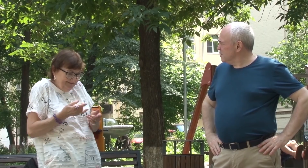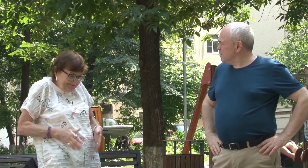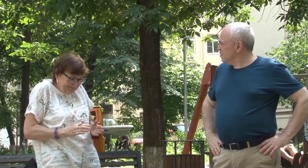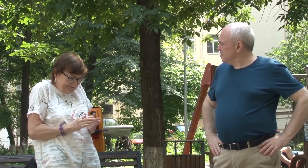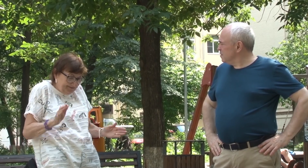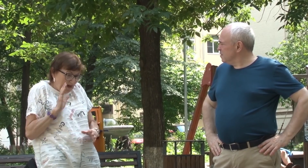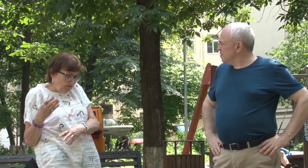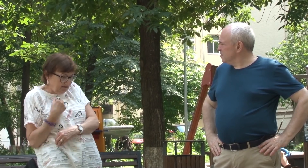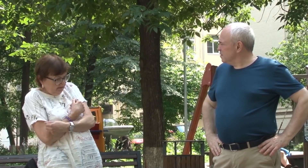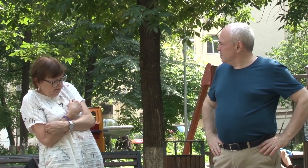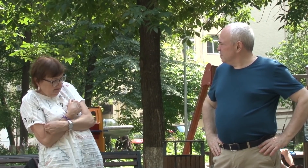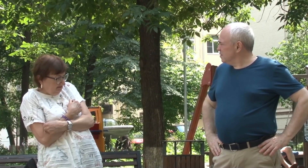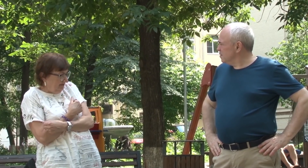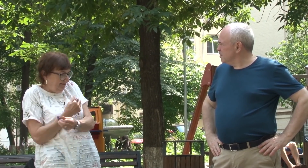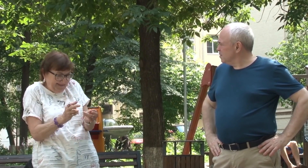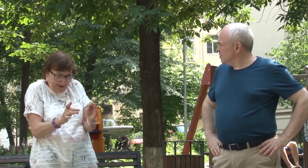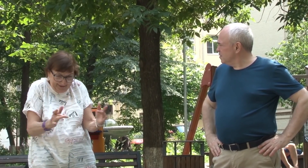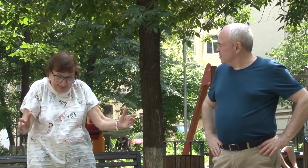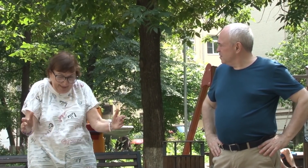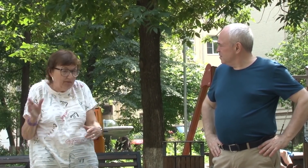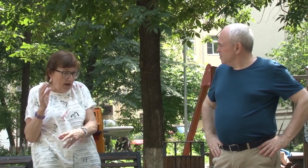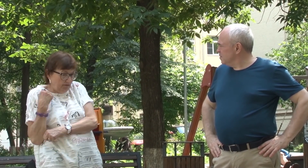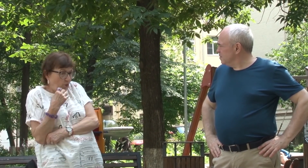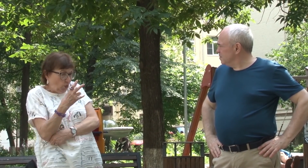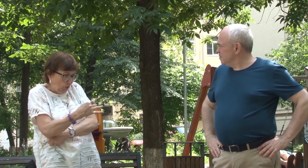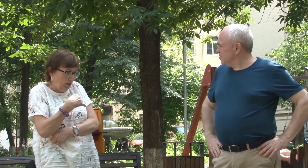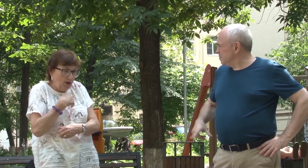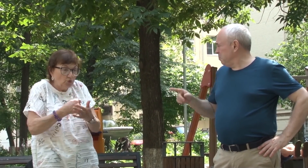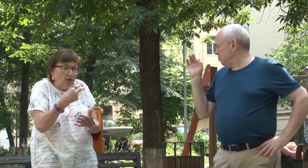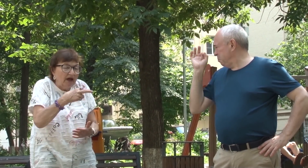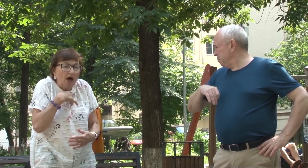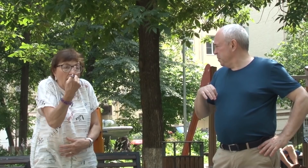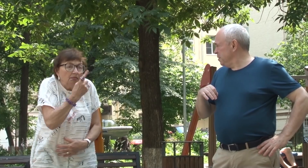Как родилась – так и спала с ней до 20 лет.